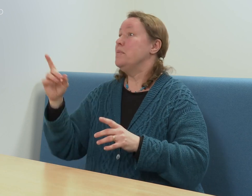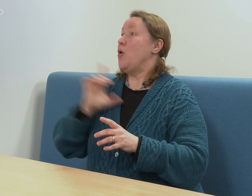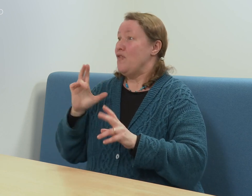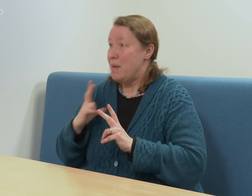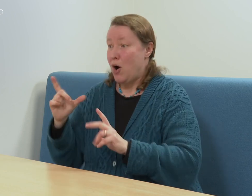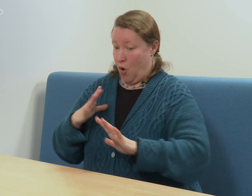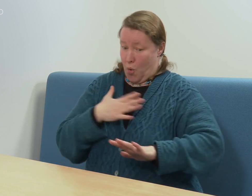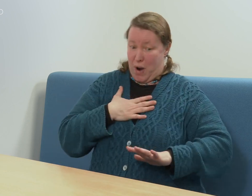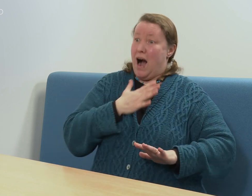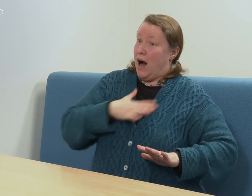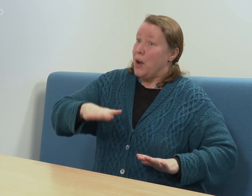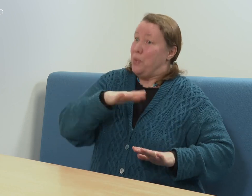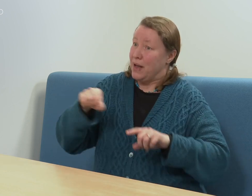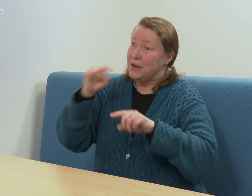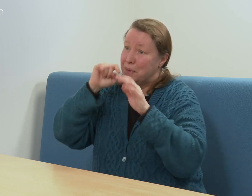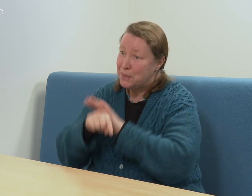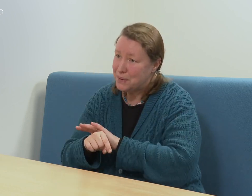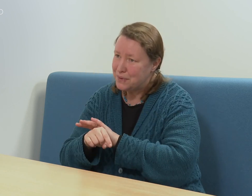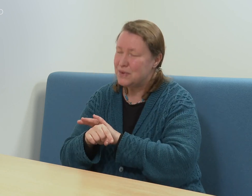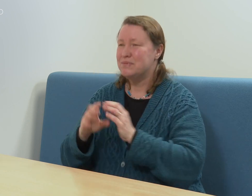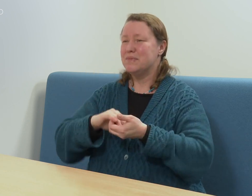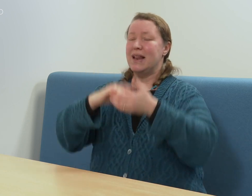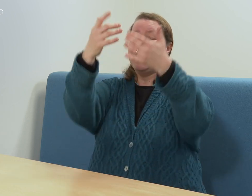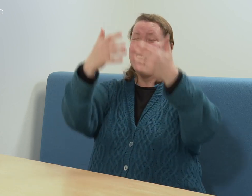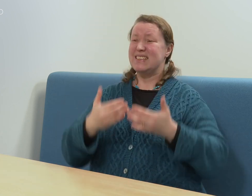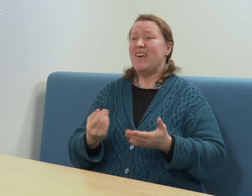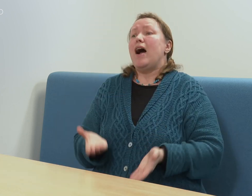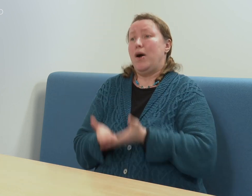liikeneekö heiltä tulkkia tai kuuluuko firma edes heidän alueensa piiriin. Lista on apuna tässä.